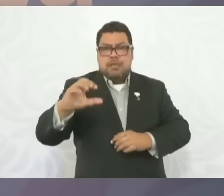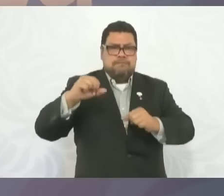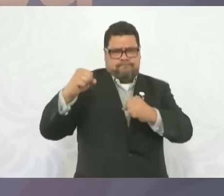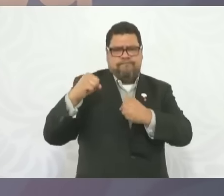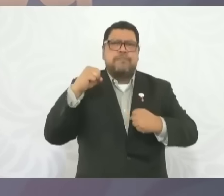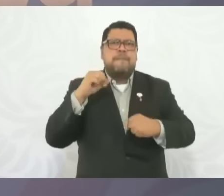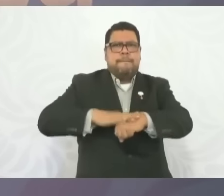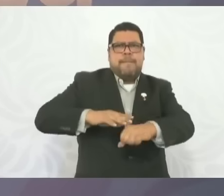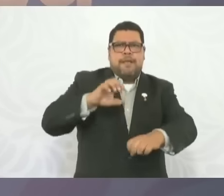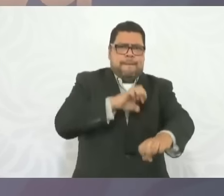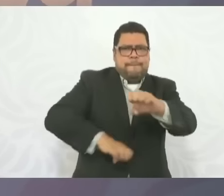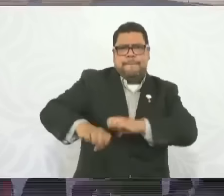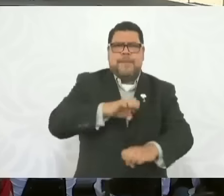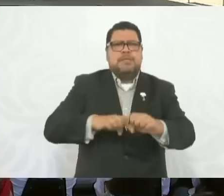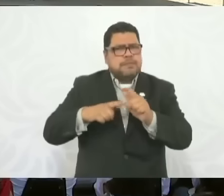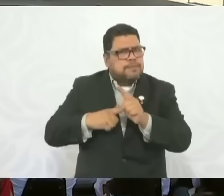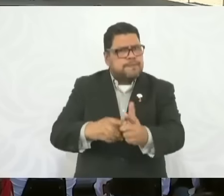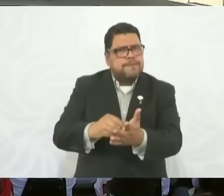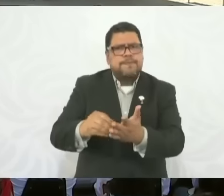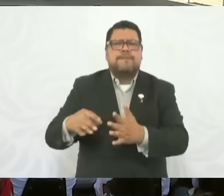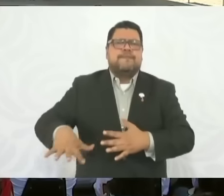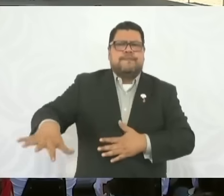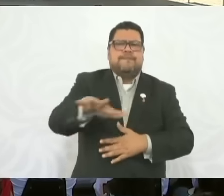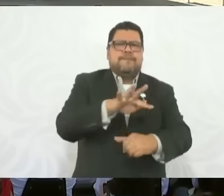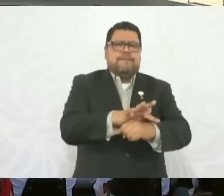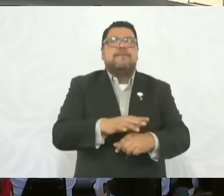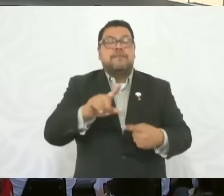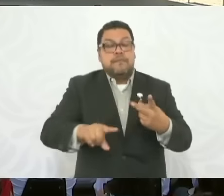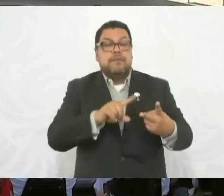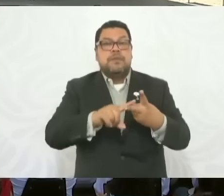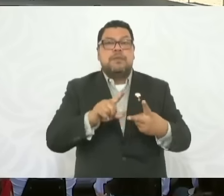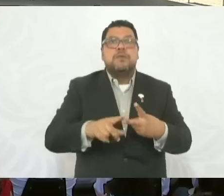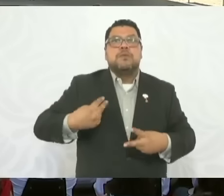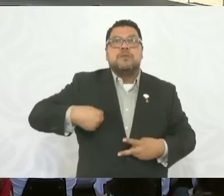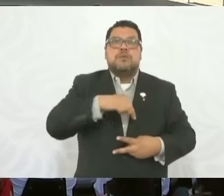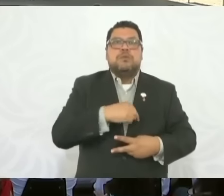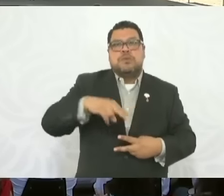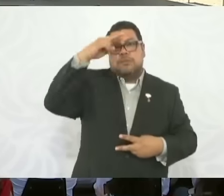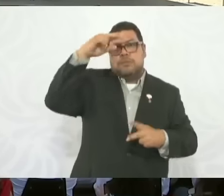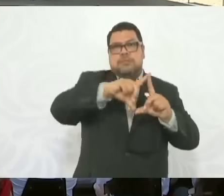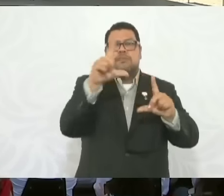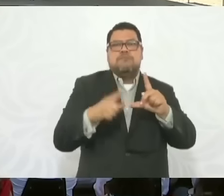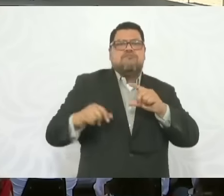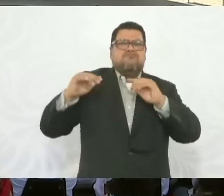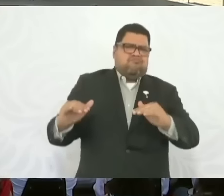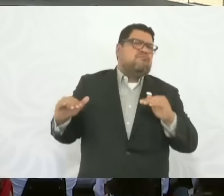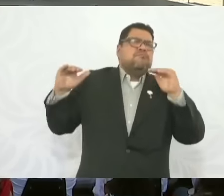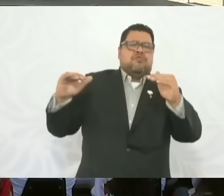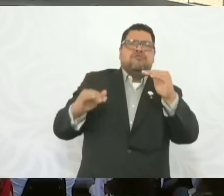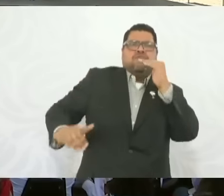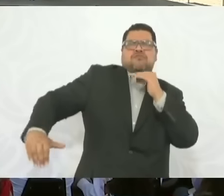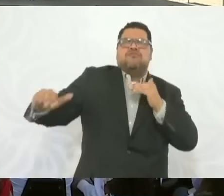como empresas públicas y el otro, garantizar la soberanía energética de México, avanzando también